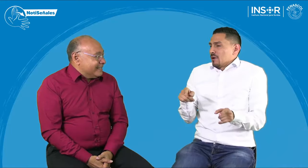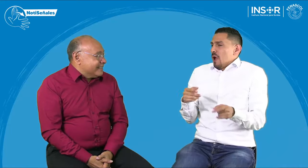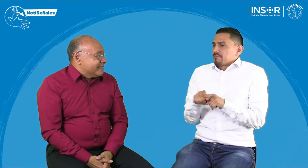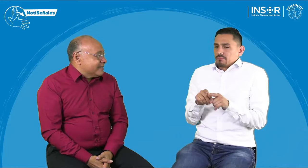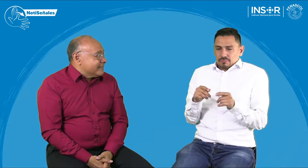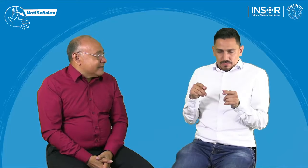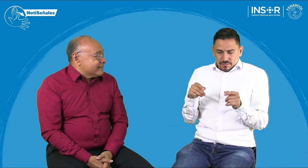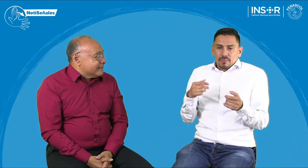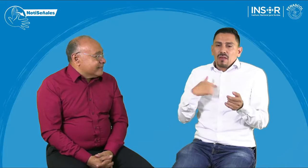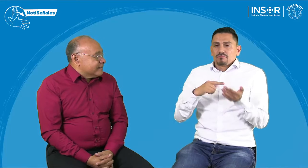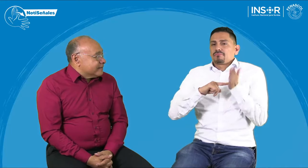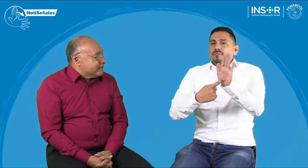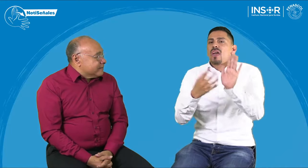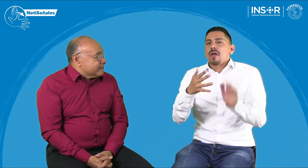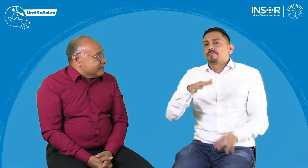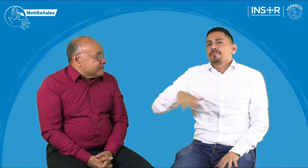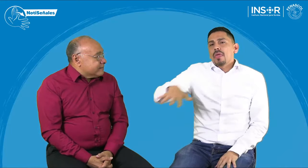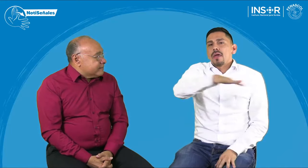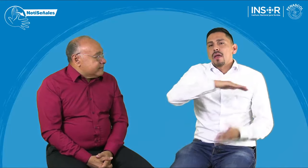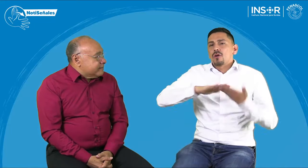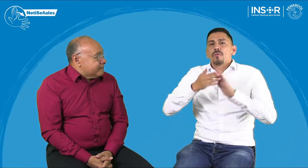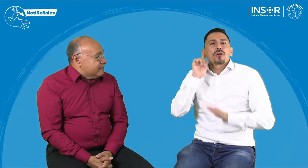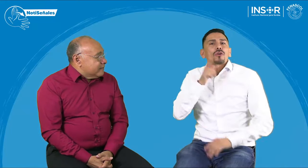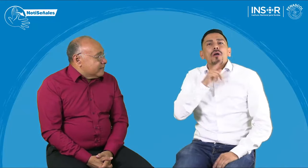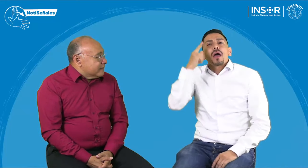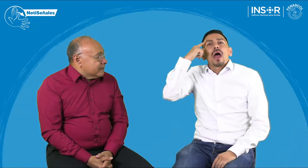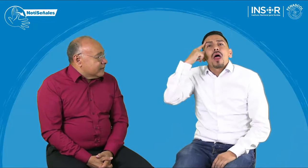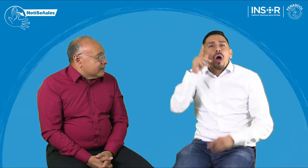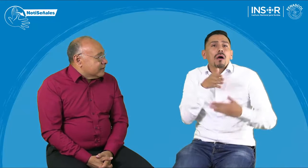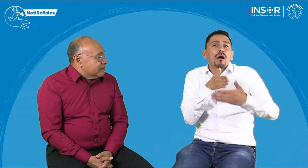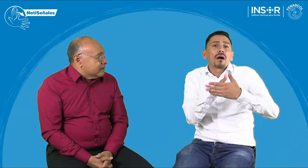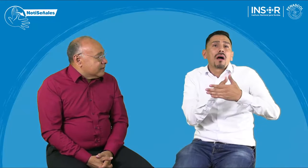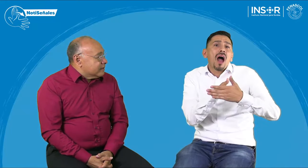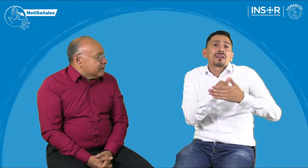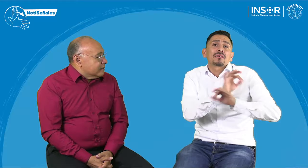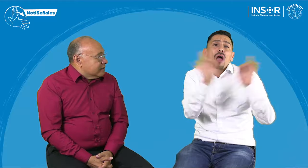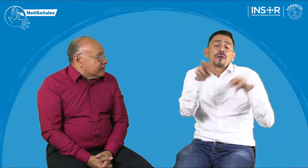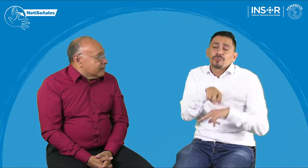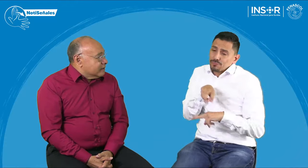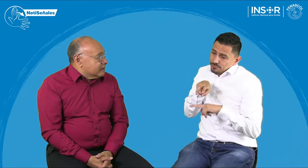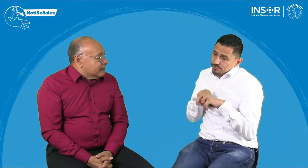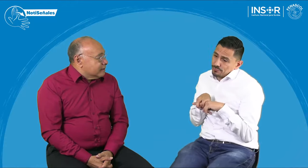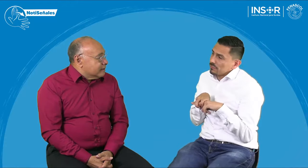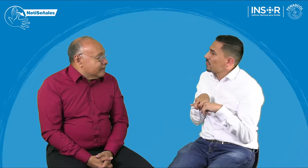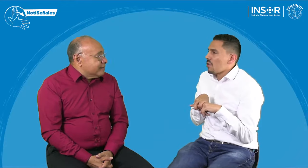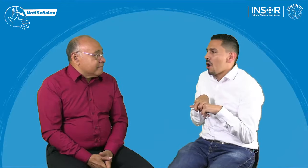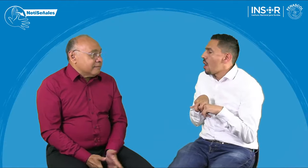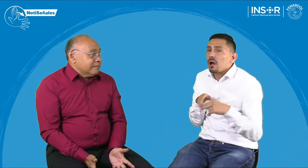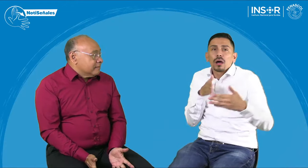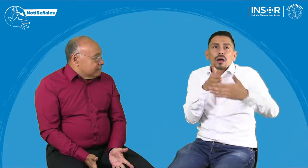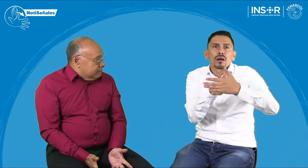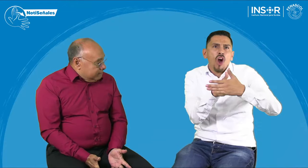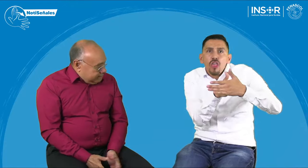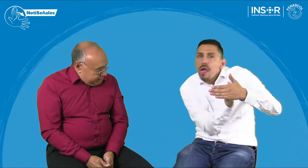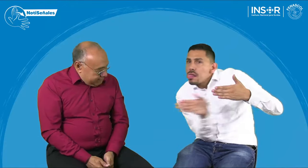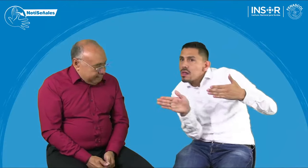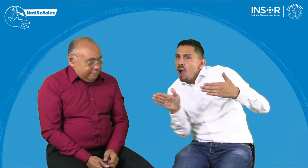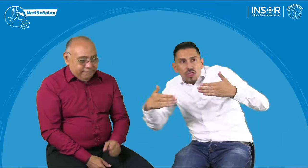muy emocionados y bueno fue un momento muy fuerte pero pues obviamente se muestra ¿No? A la